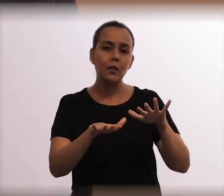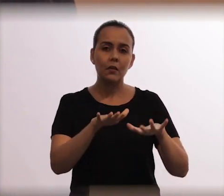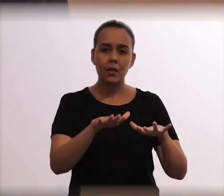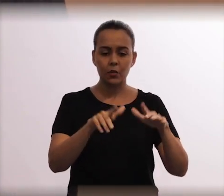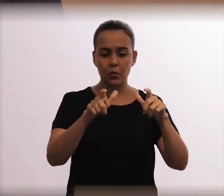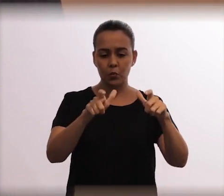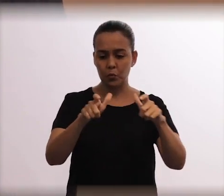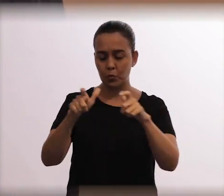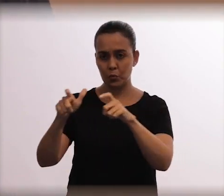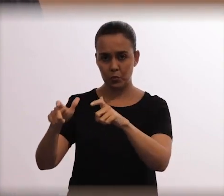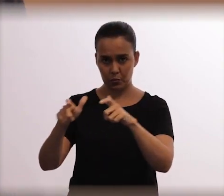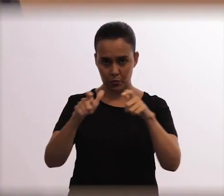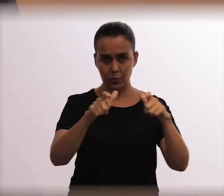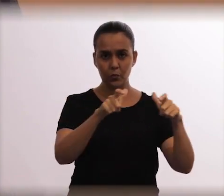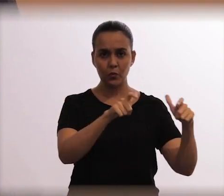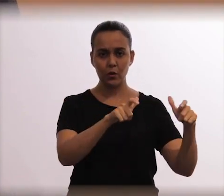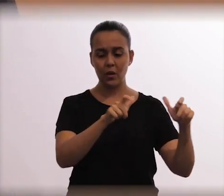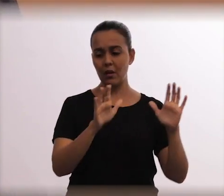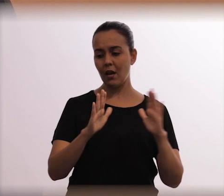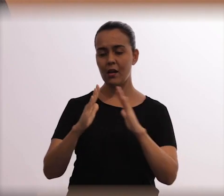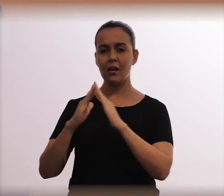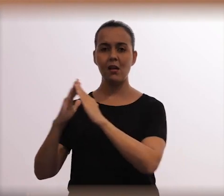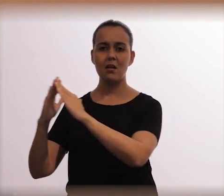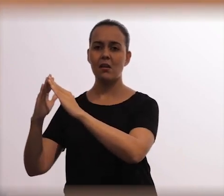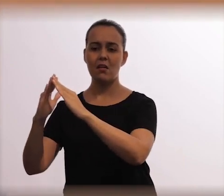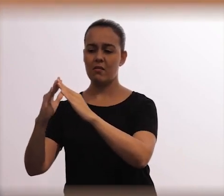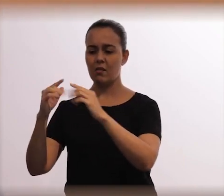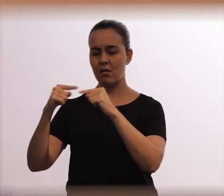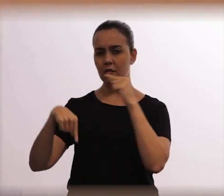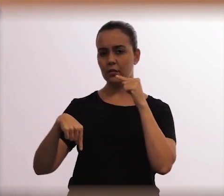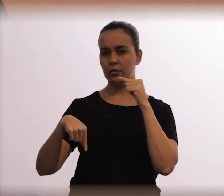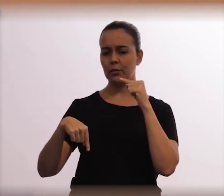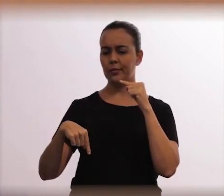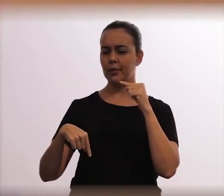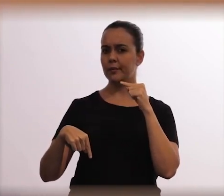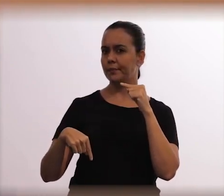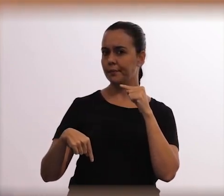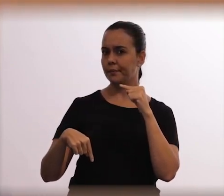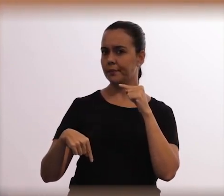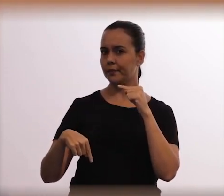que dizem, por exemplo, que a ideia de periferia não faz mais sentido, porque tudo se fragmentou. Ora,